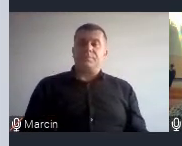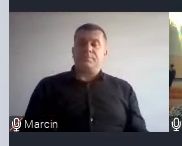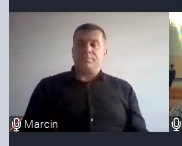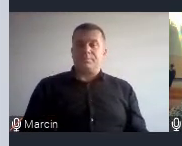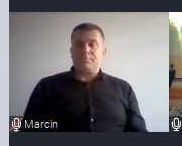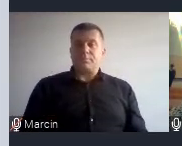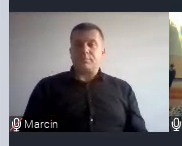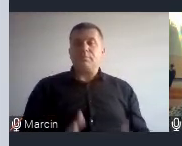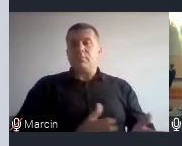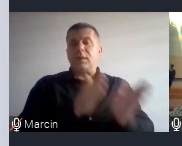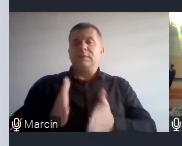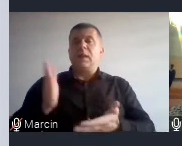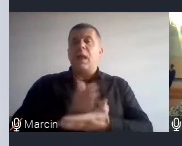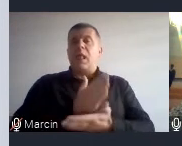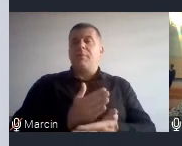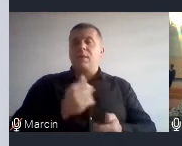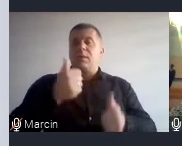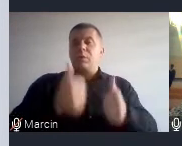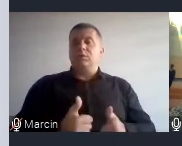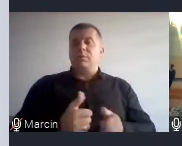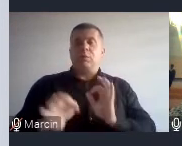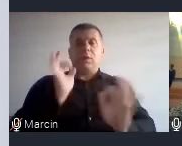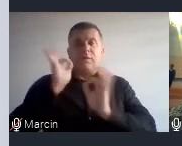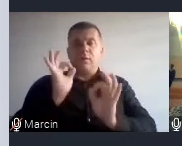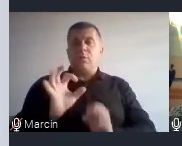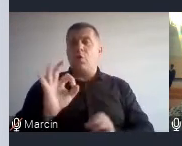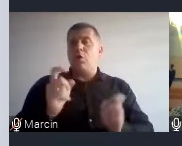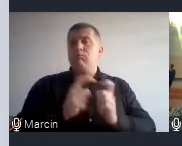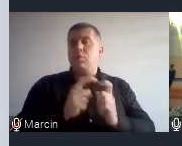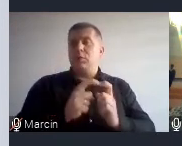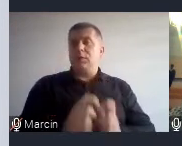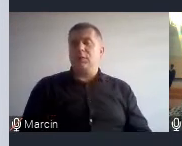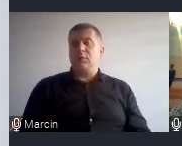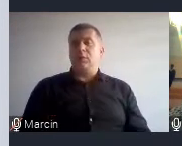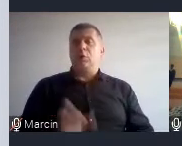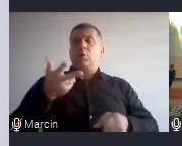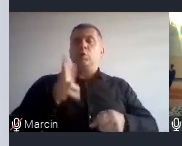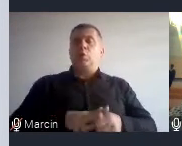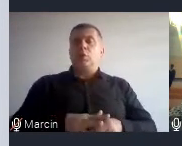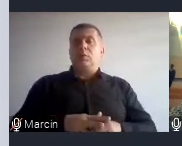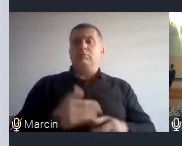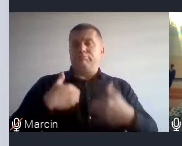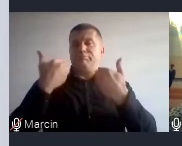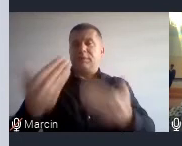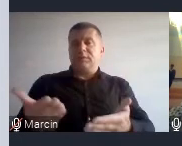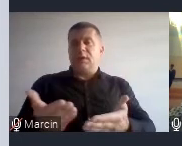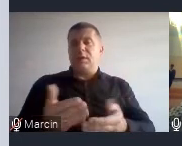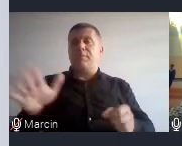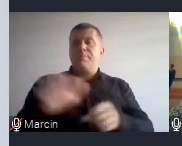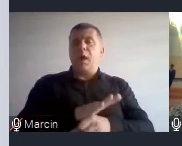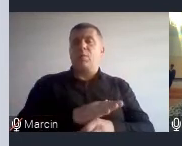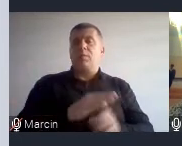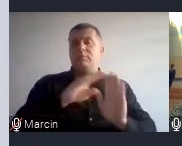Następnie elementem postępowania są informacje o punktach, które przyznajecie za wypełnienie określonych kryteriów,